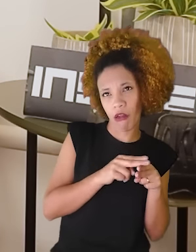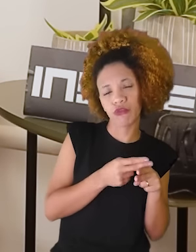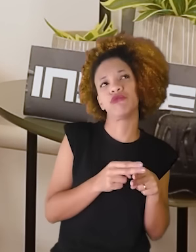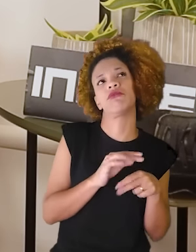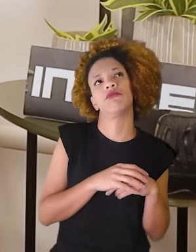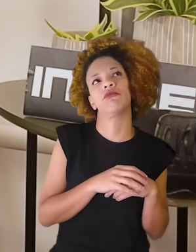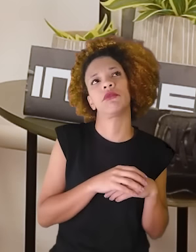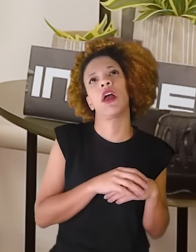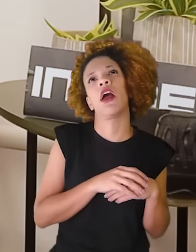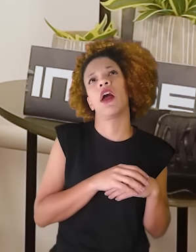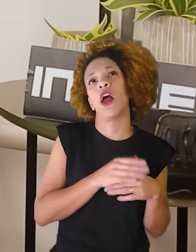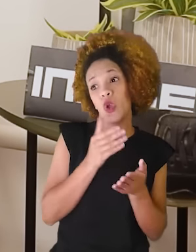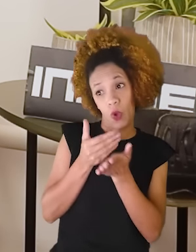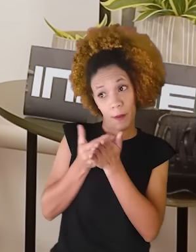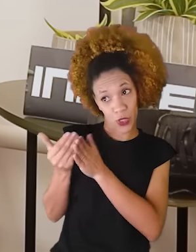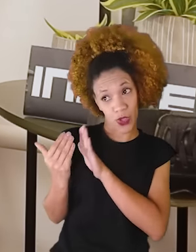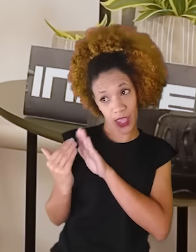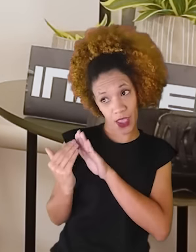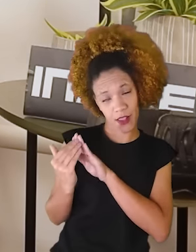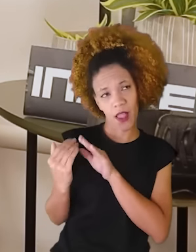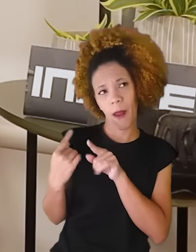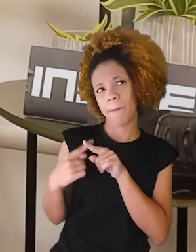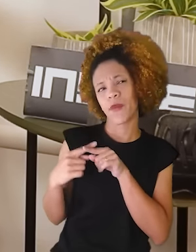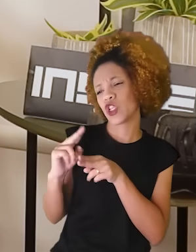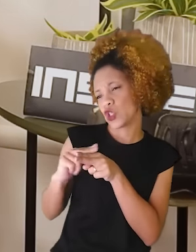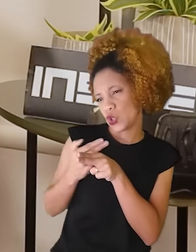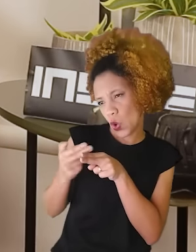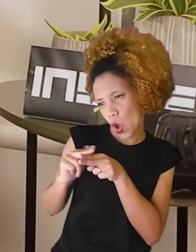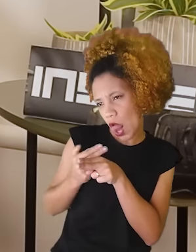ele tinha uma loja de chocolate que começou lá em casa porque antigamente chocolate esse chocolate